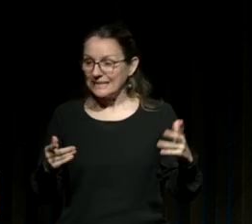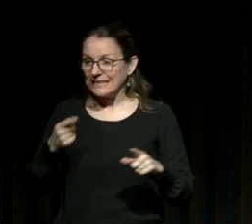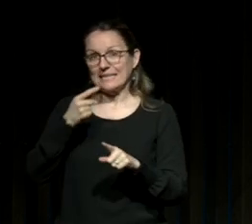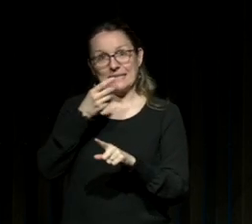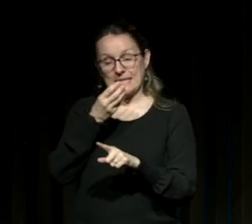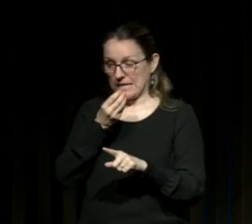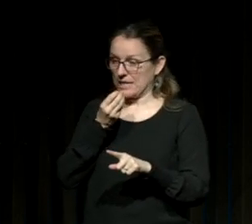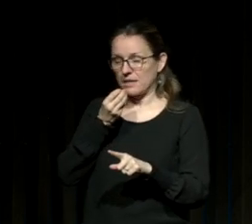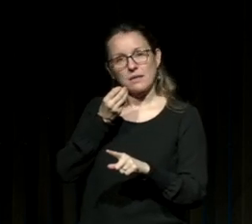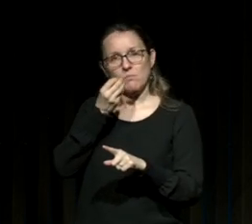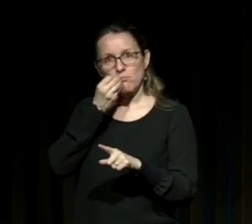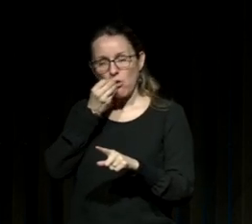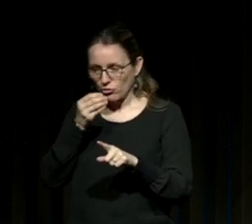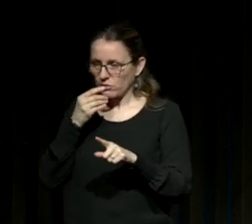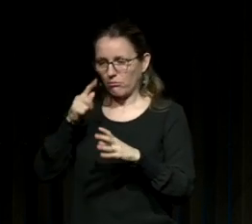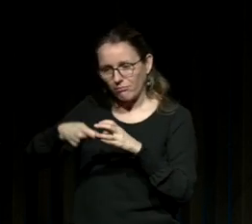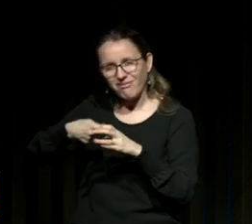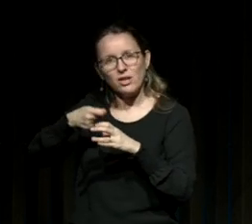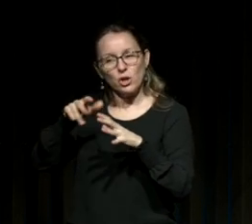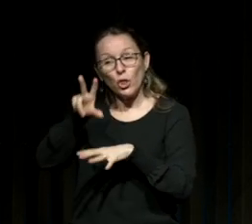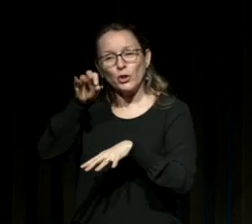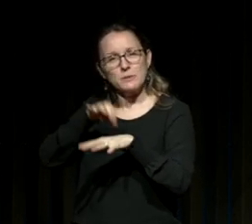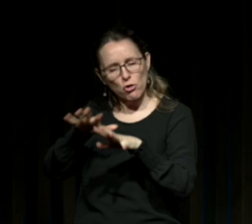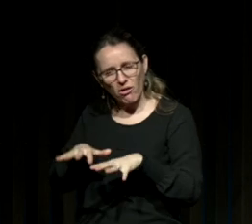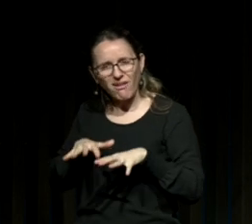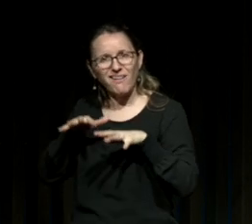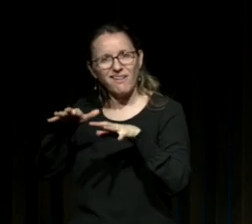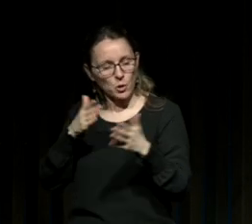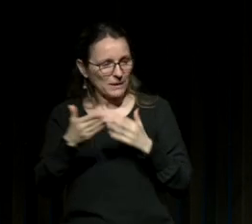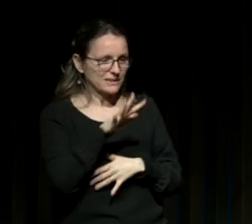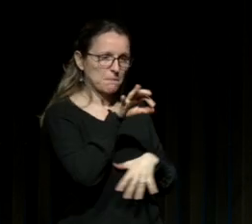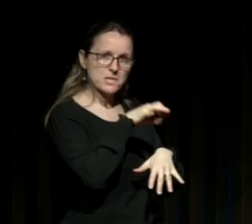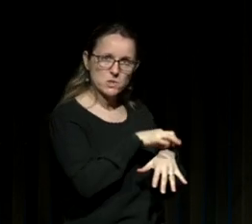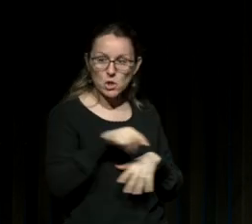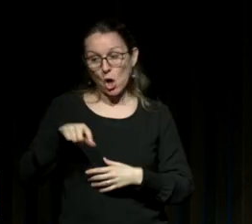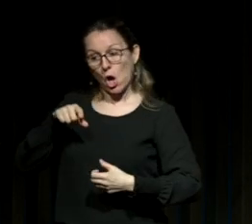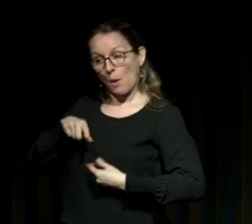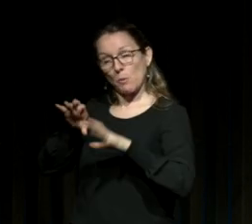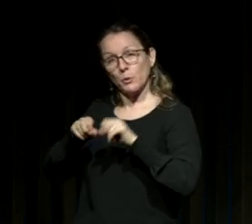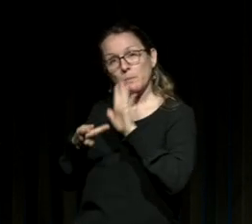alimentaire quand on mange en 30 minutes versus en cinq minutes exactement la même chose on n'a pas